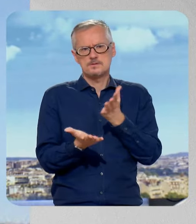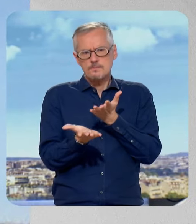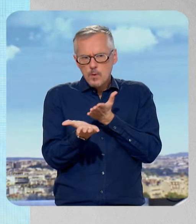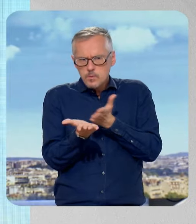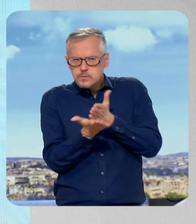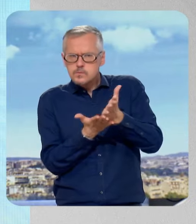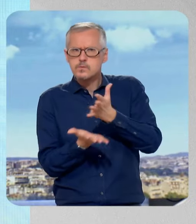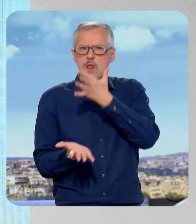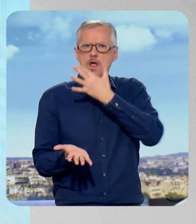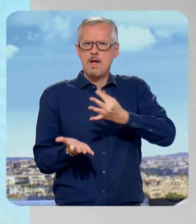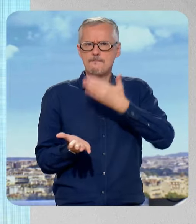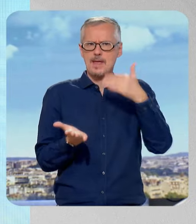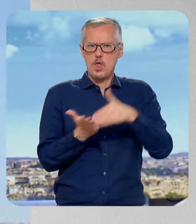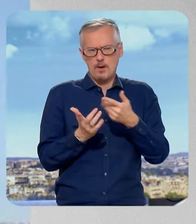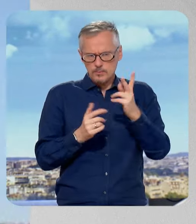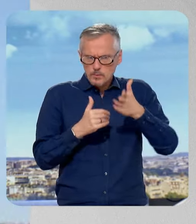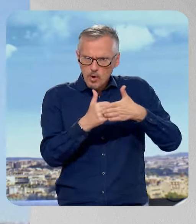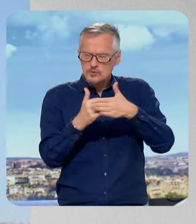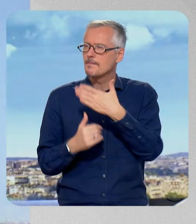il y a une plus grande efficacité de l'investissement.